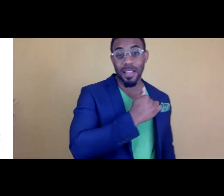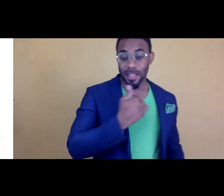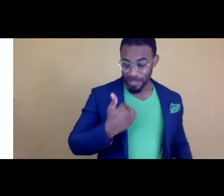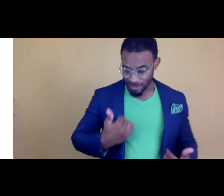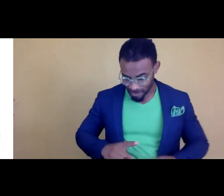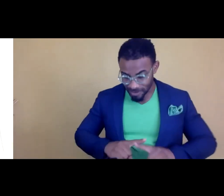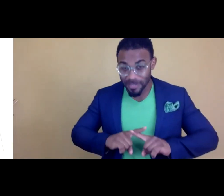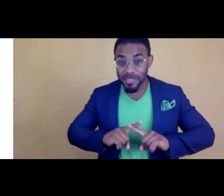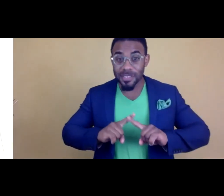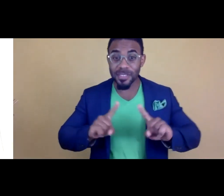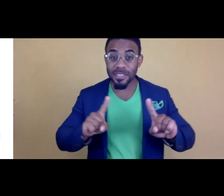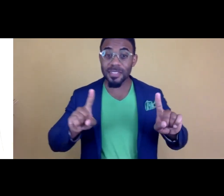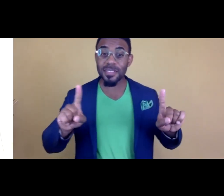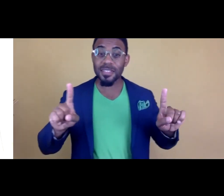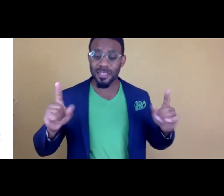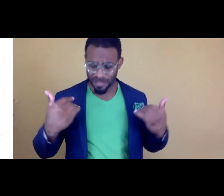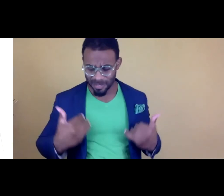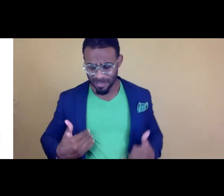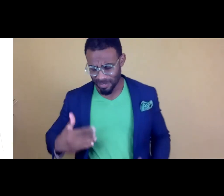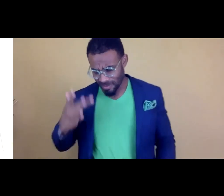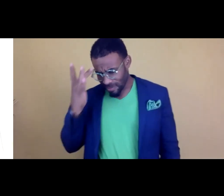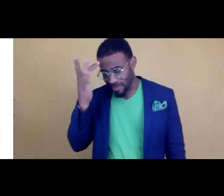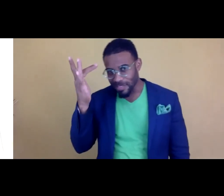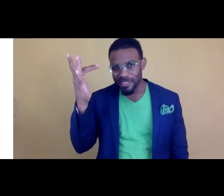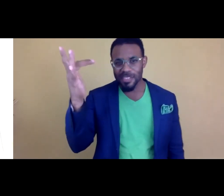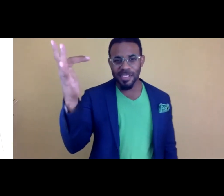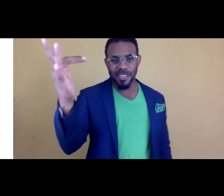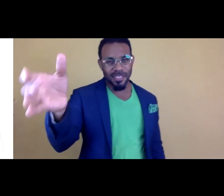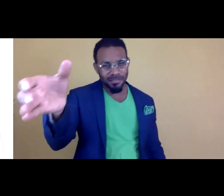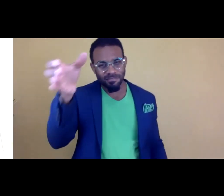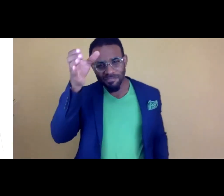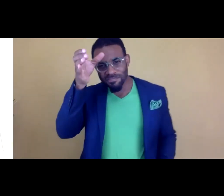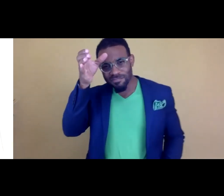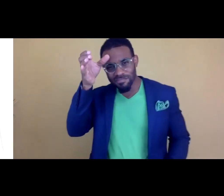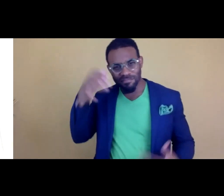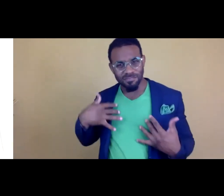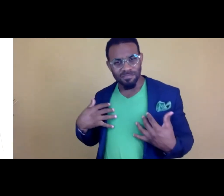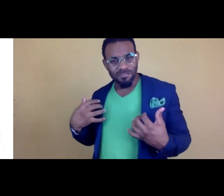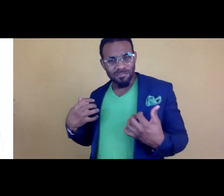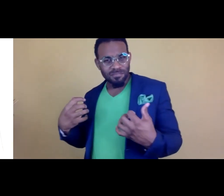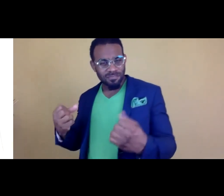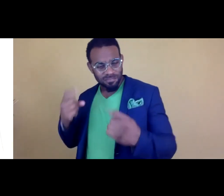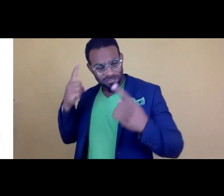Soy diferente, e intelligente,